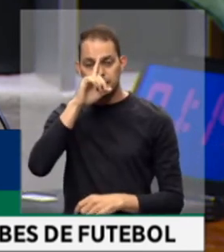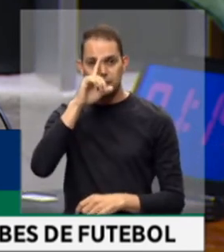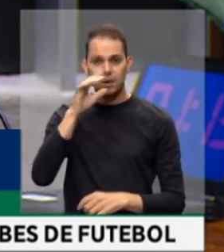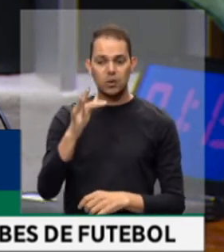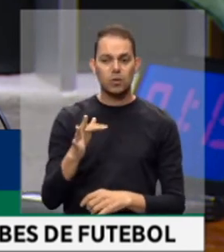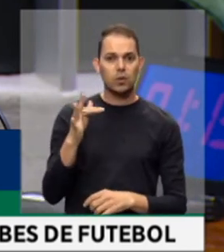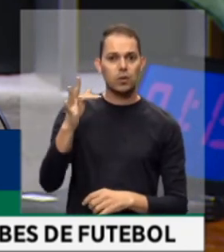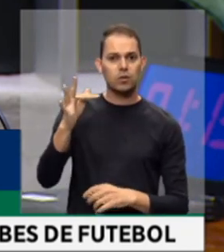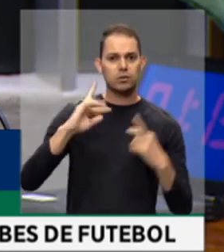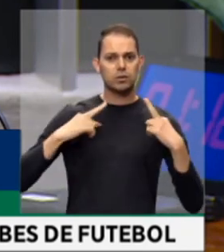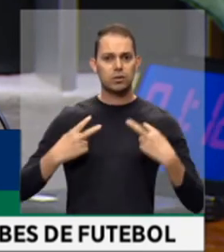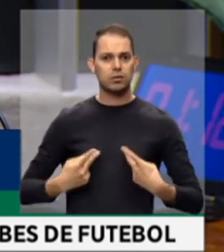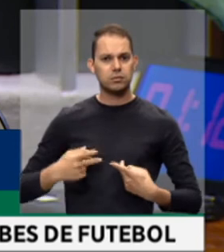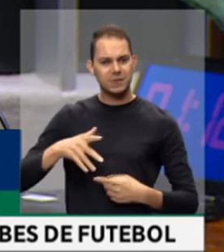M UMA VIOLÊNCIA ESTRUTURAL QUE COMPROMETE O FUTURO DE